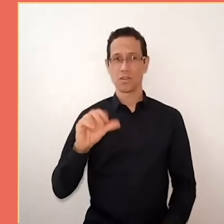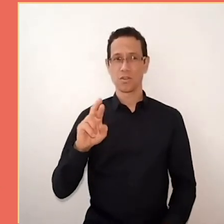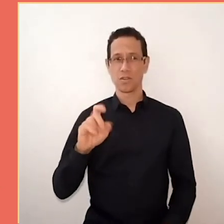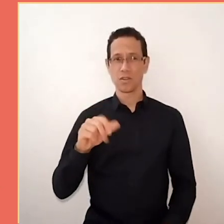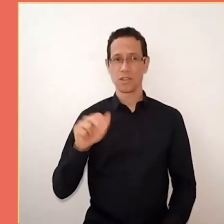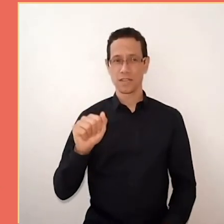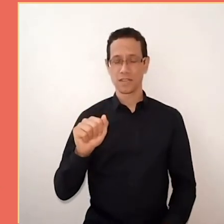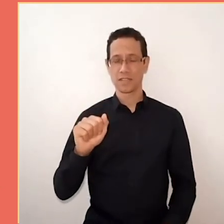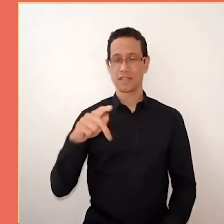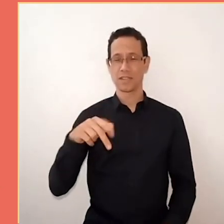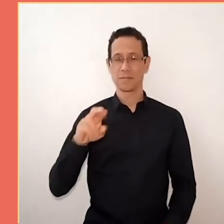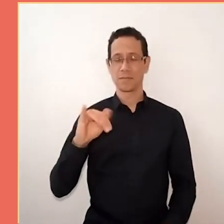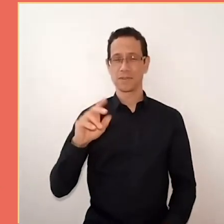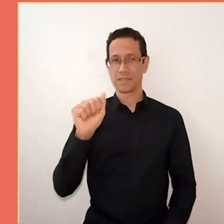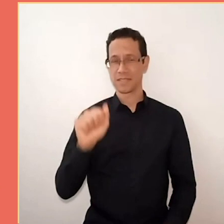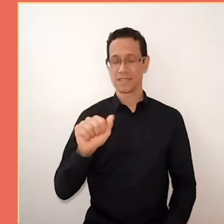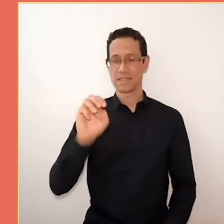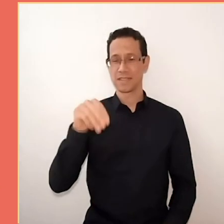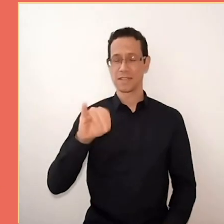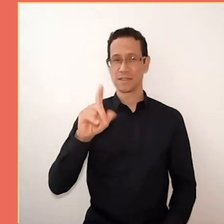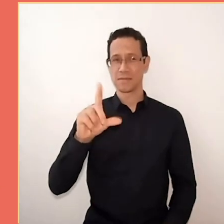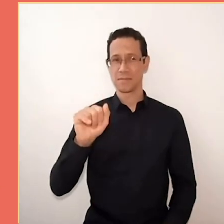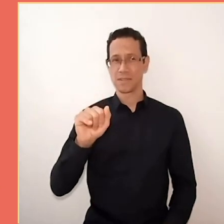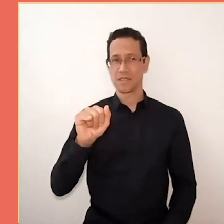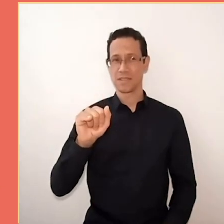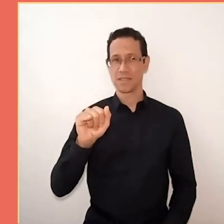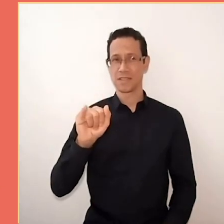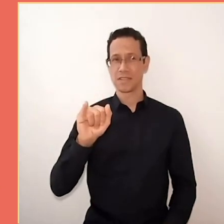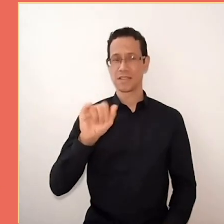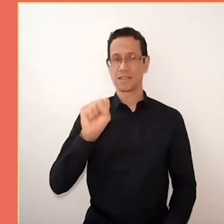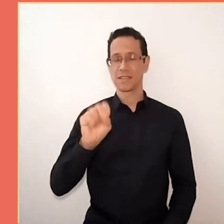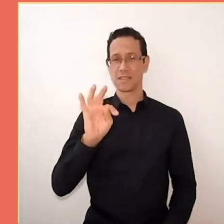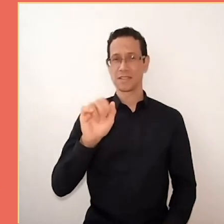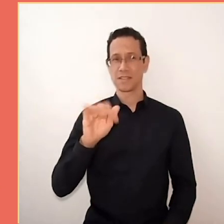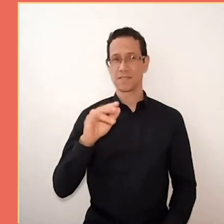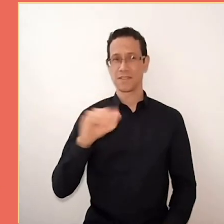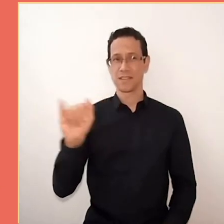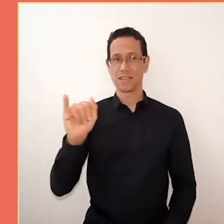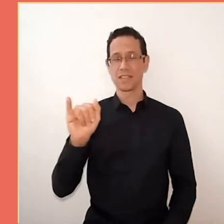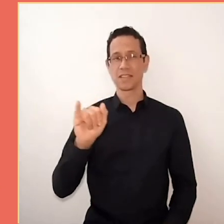Priscila Brossi, Emile Estefano, Estefani Benevuto e Mayumi Yokuyama.